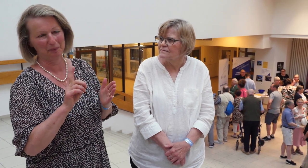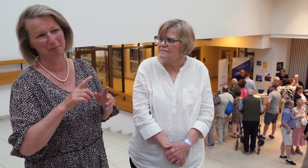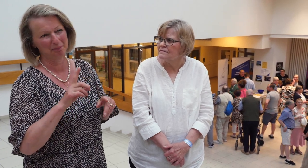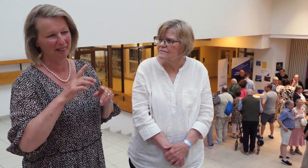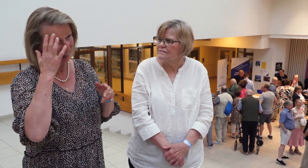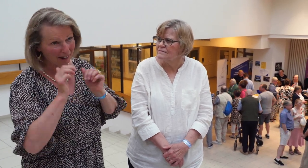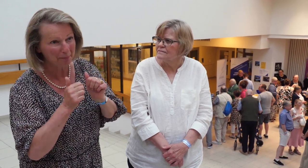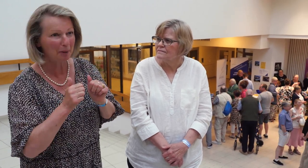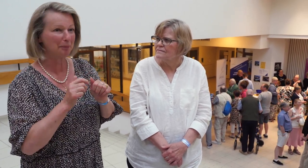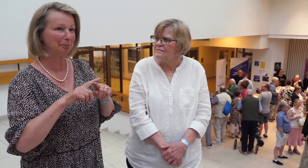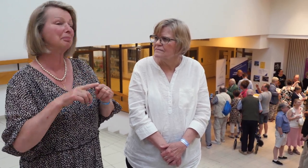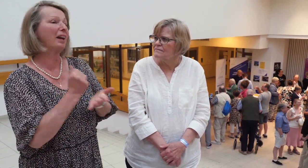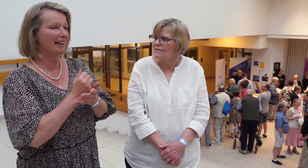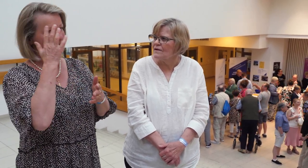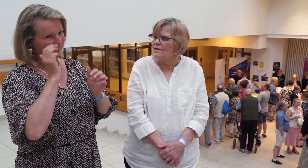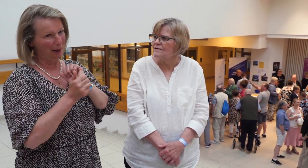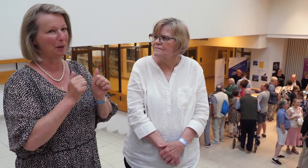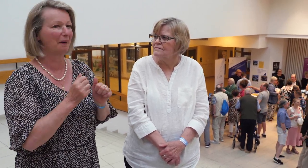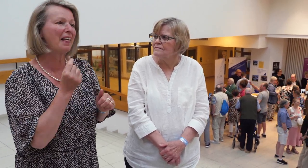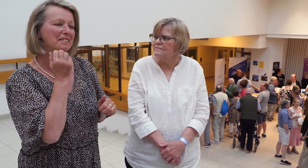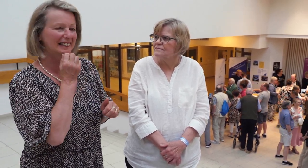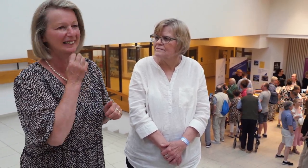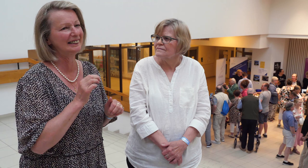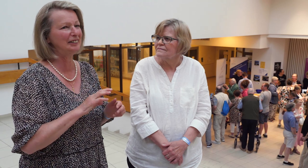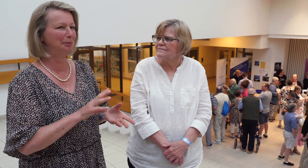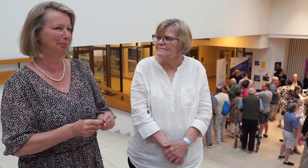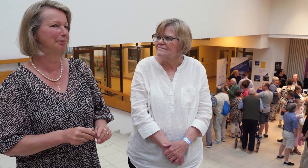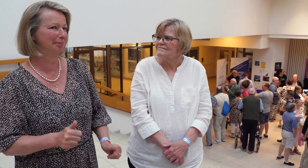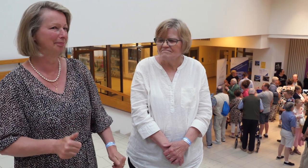tai vaikkapa tietokilpailu, ja niin päädyimmekin toteuttamaan - leikkimielisen tietokilpailun.